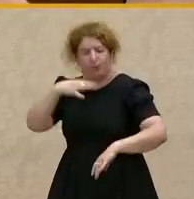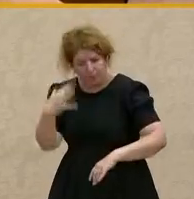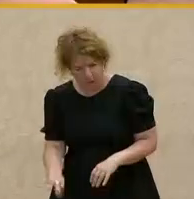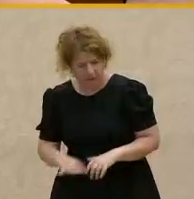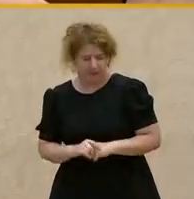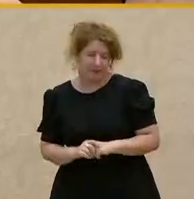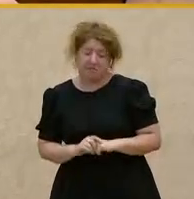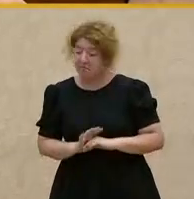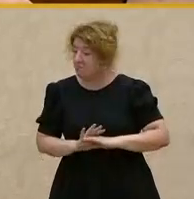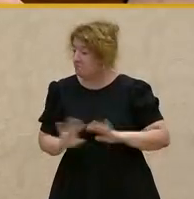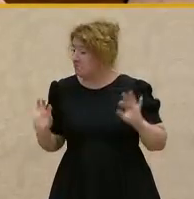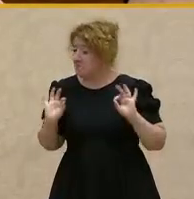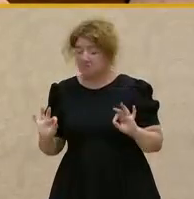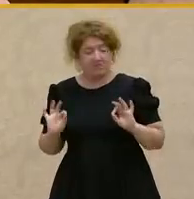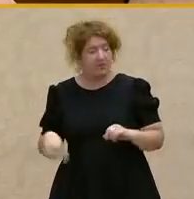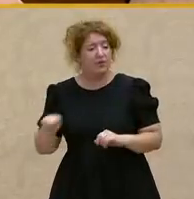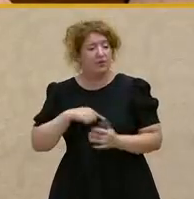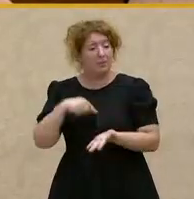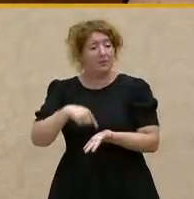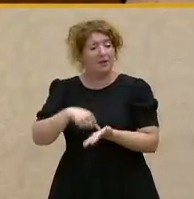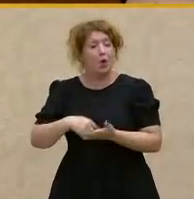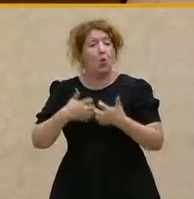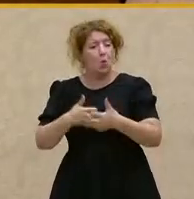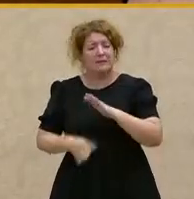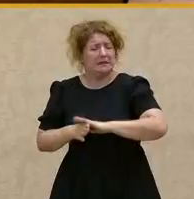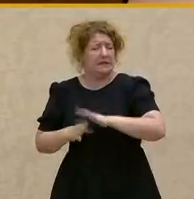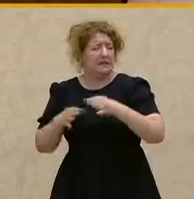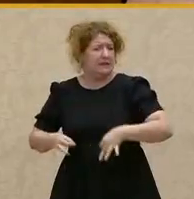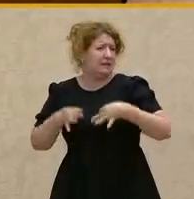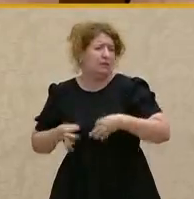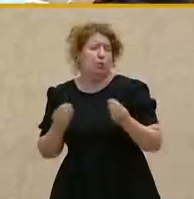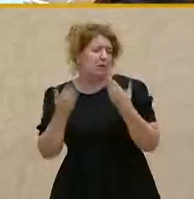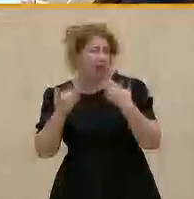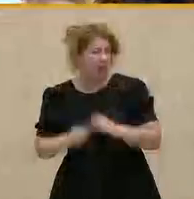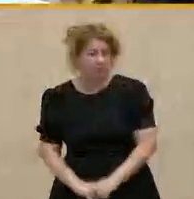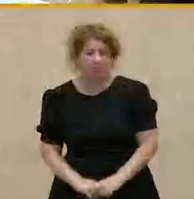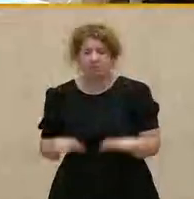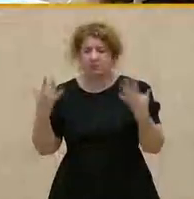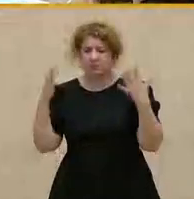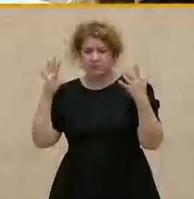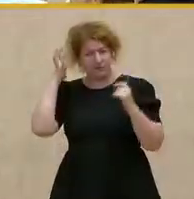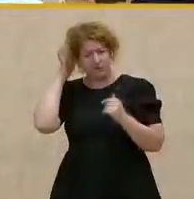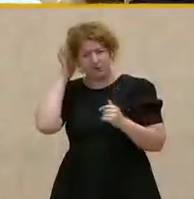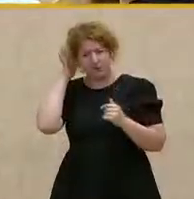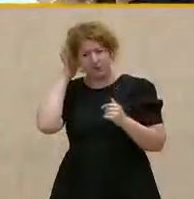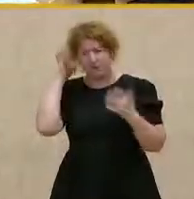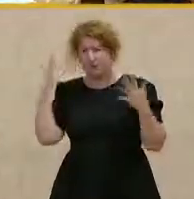Y nada más. Seguiremos aquí pidiendo y luchando. Muchas gracias.